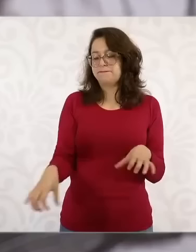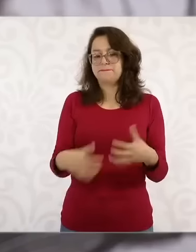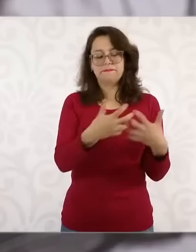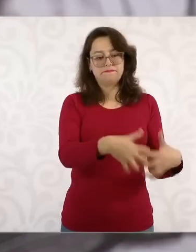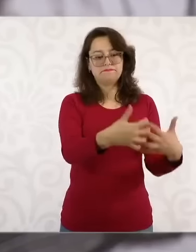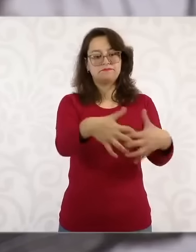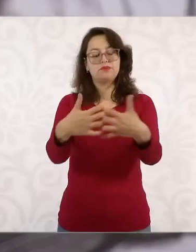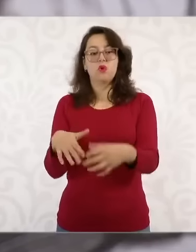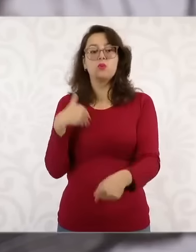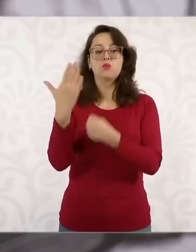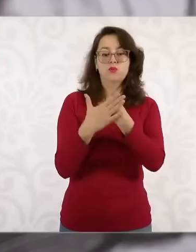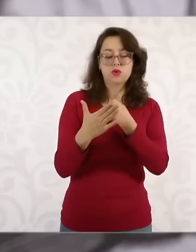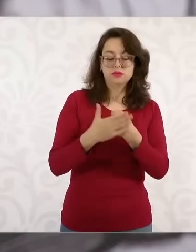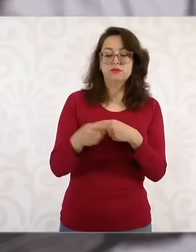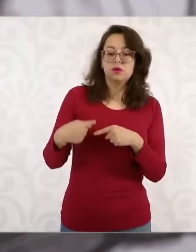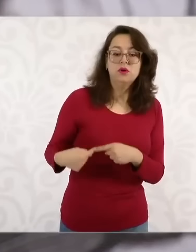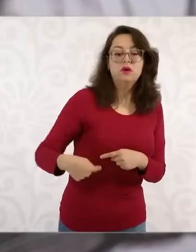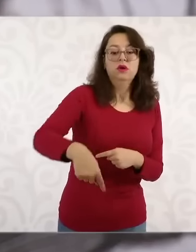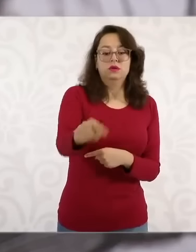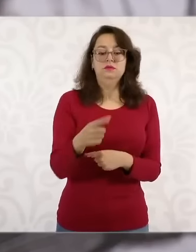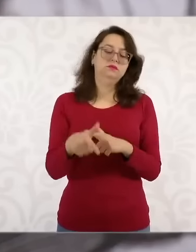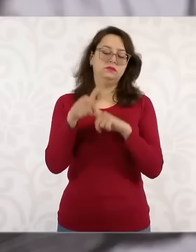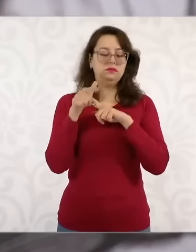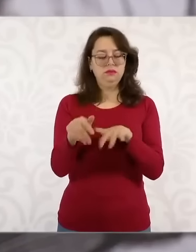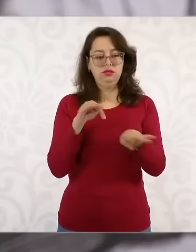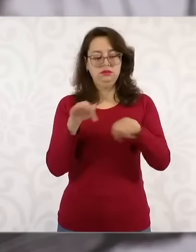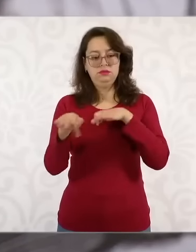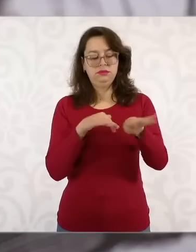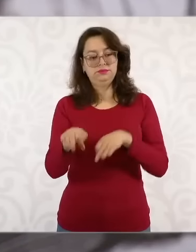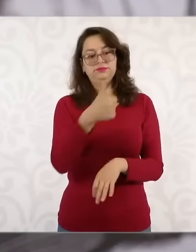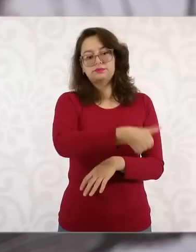trabajo específicas para poder revisar a detalle las características técnicas de cada uno de estos